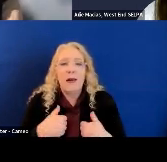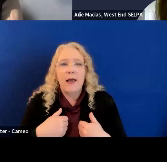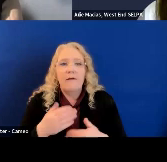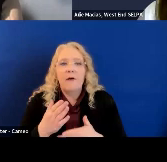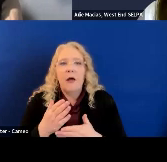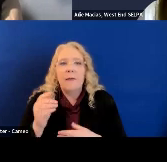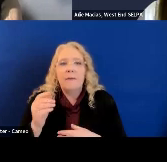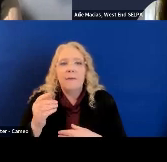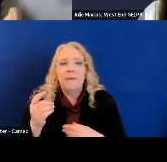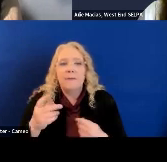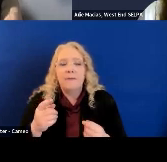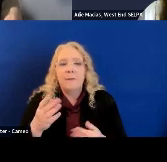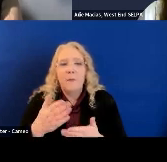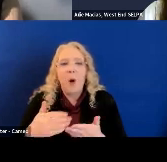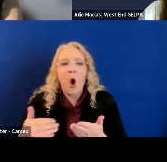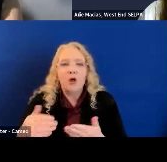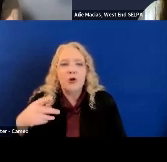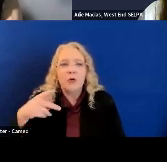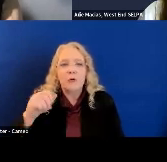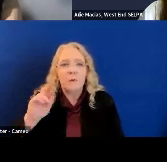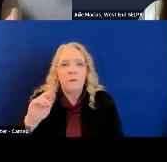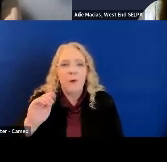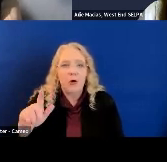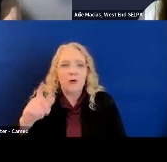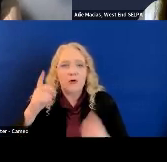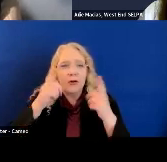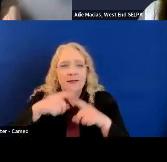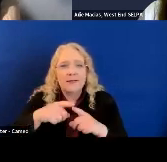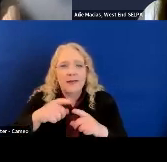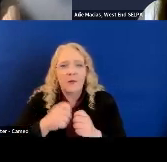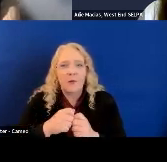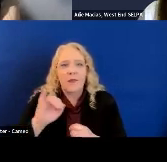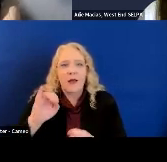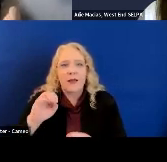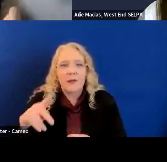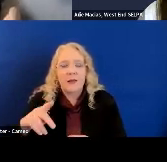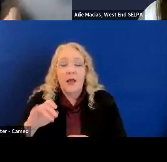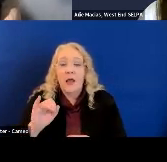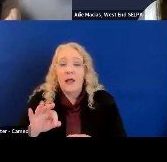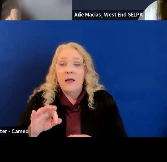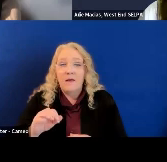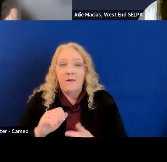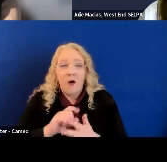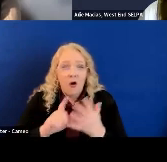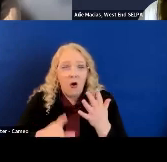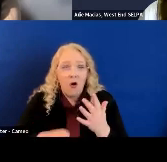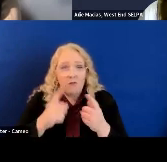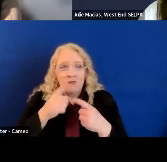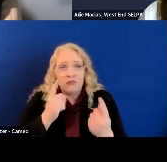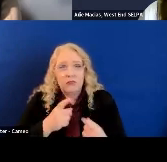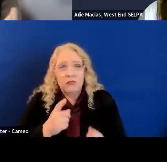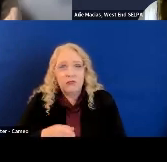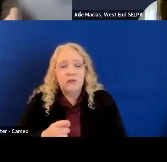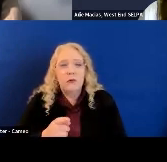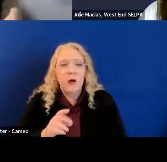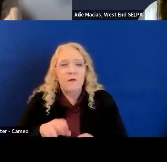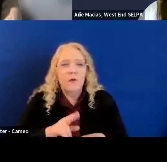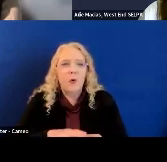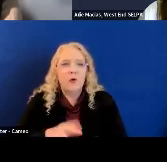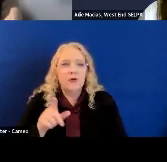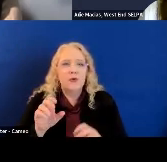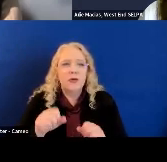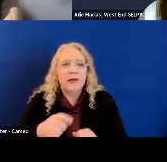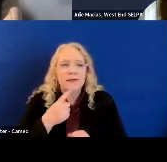al IEP y si tiene problemas con todas las áreas del IEP, por supuesto, puede decir que no da